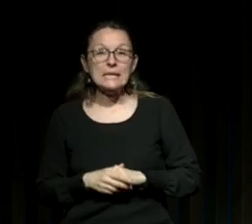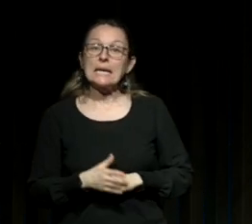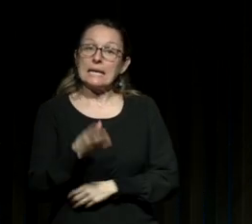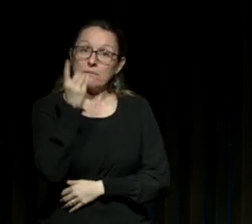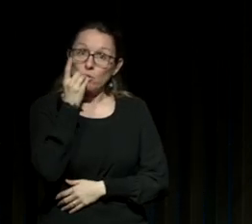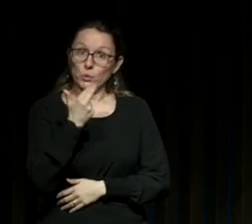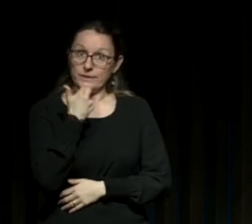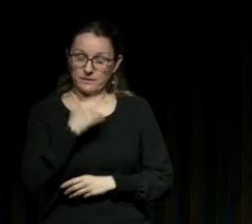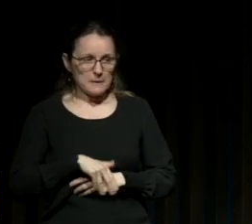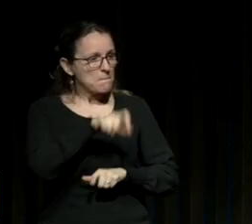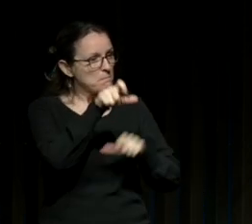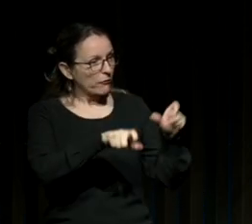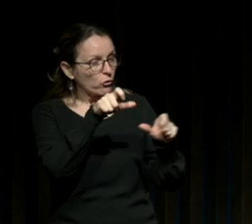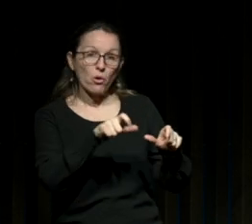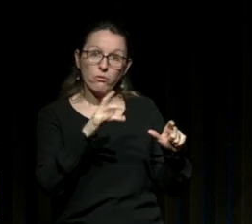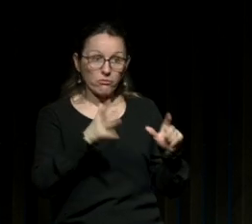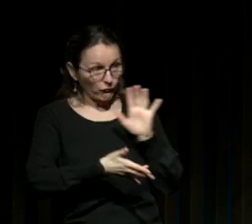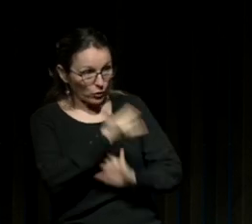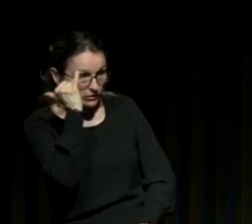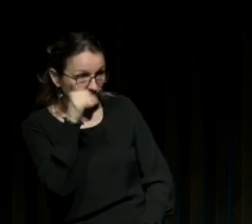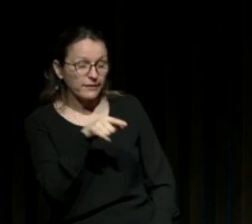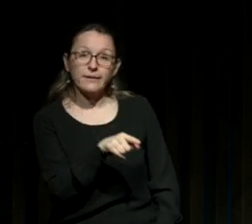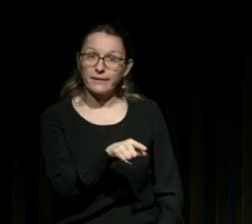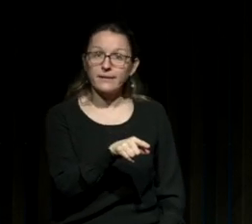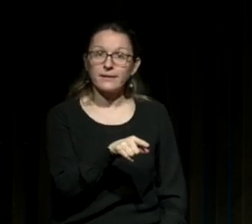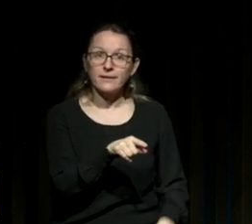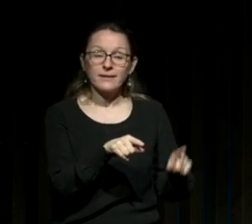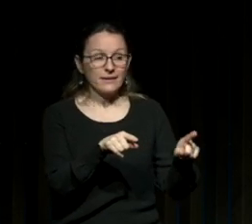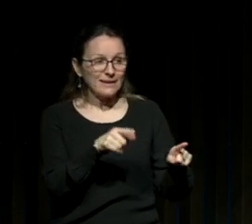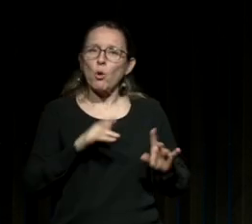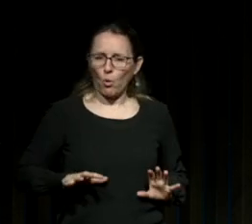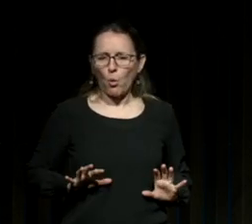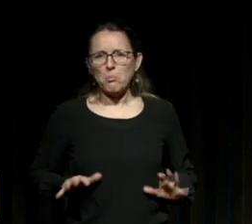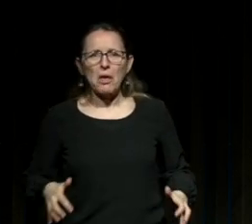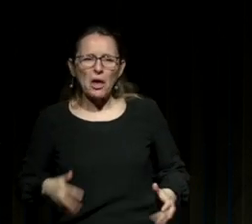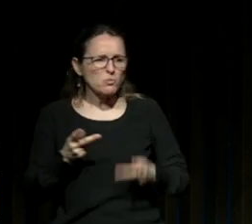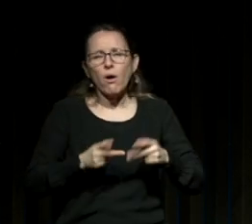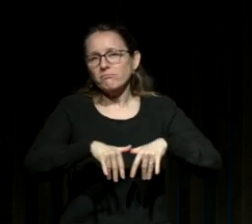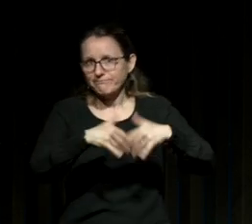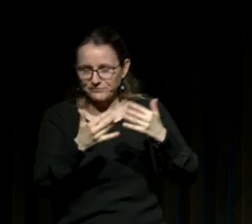corpulences d'envoyer une notification enfin d'envoyer une photo sur un serveur à chaque